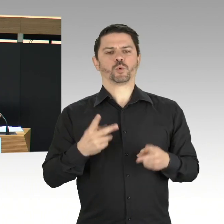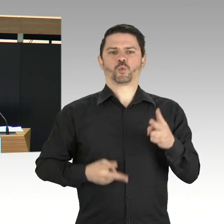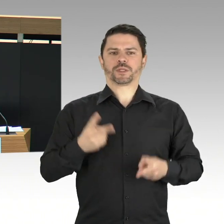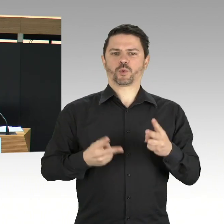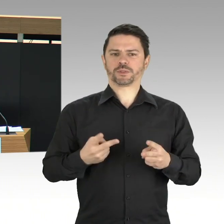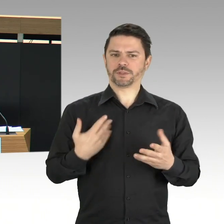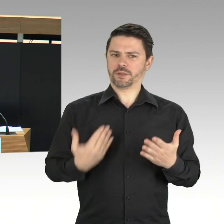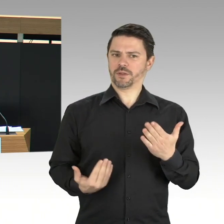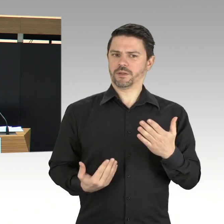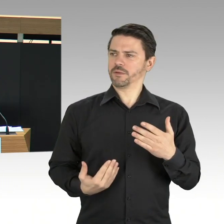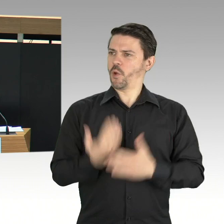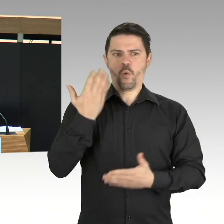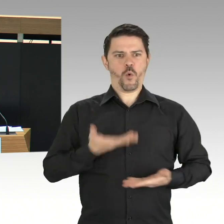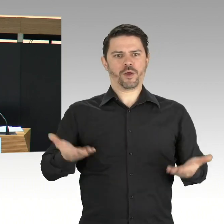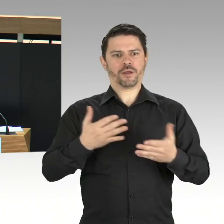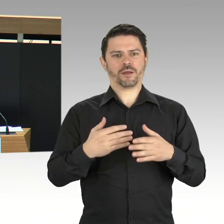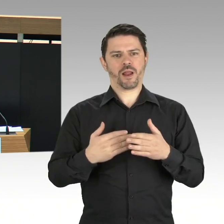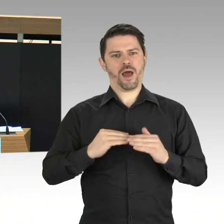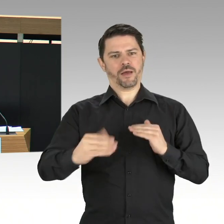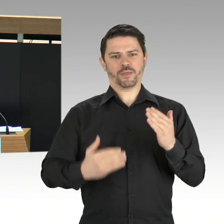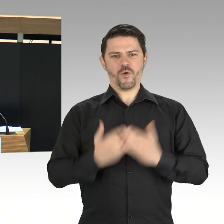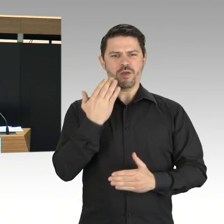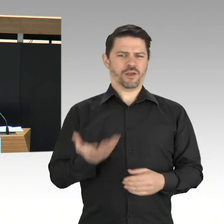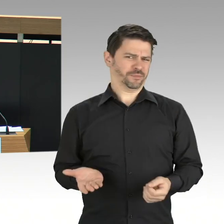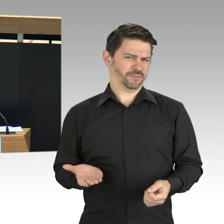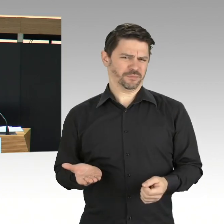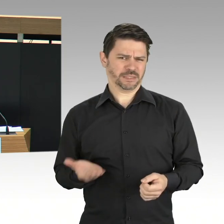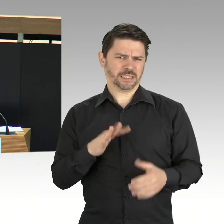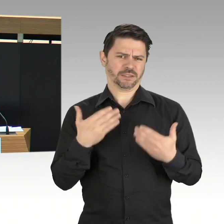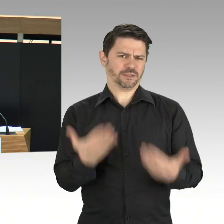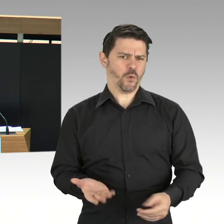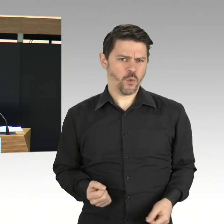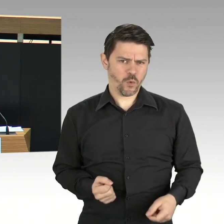eine ungeklärte Rechtsfrage für das Land Berlin darf kein Grund sein, die Hände in den Schoß zu legen.